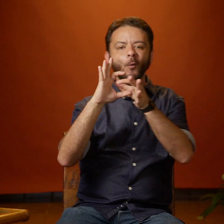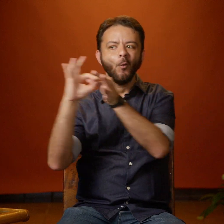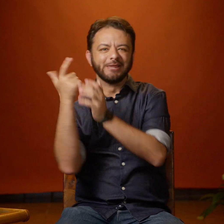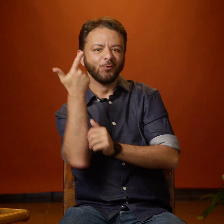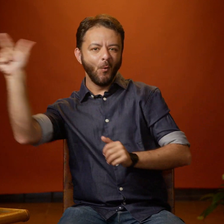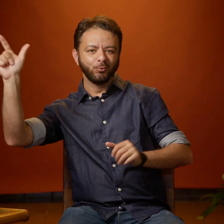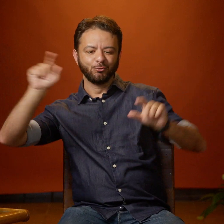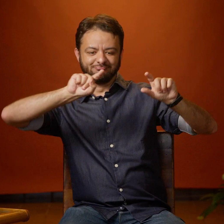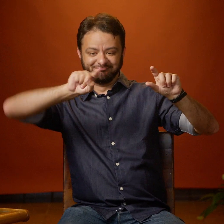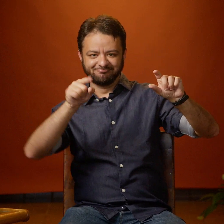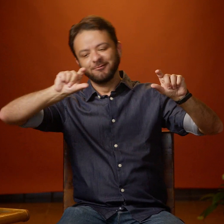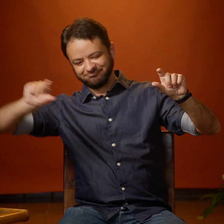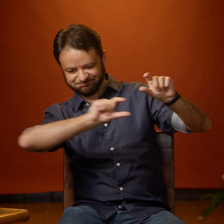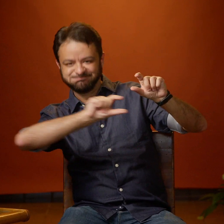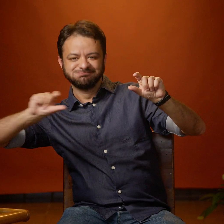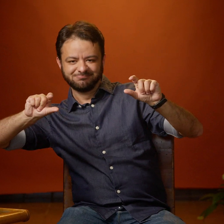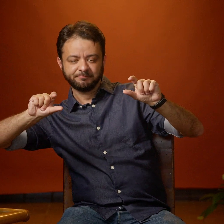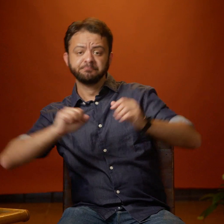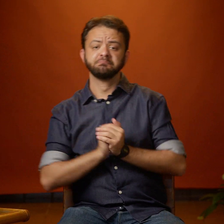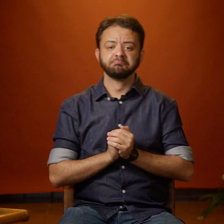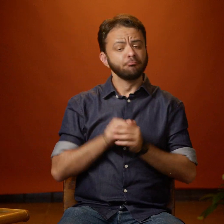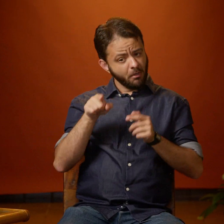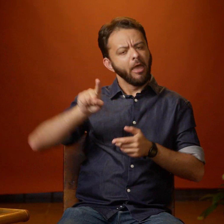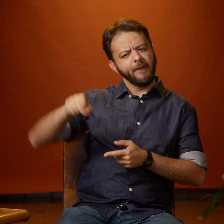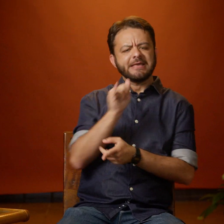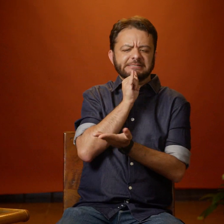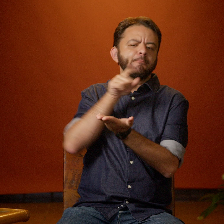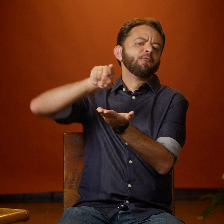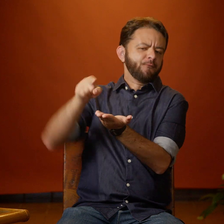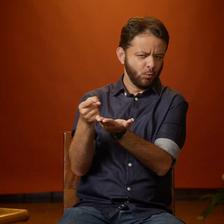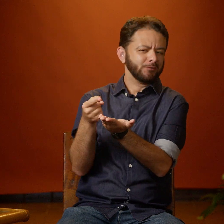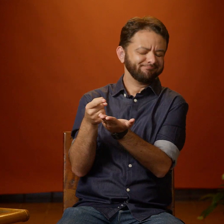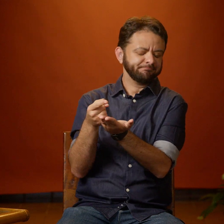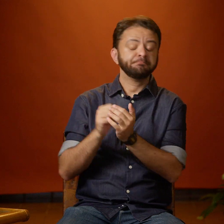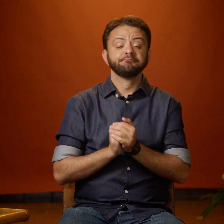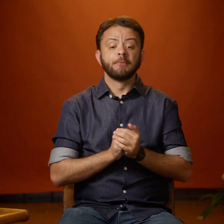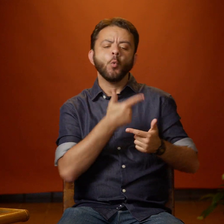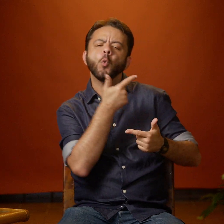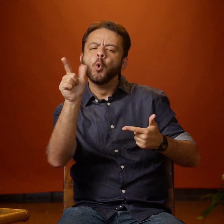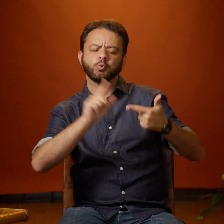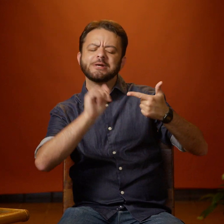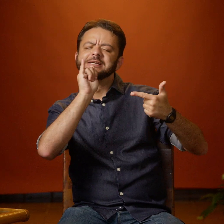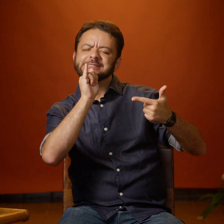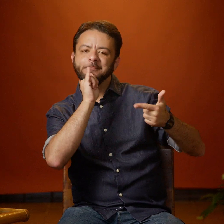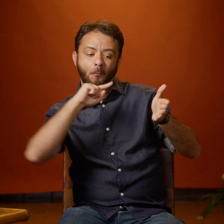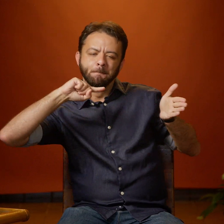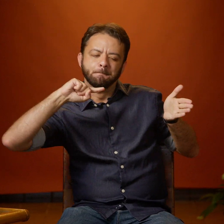Mas ela ainda está no mesmo tema da frase Outro exemplo, Se usamos o ponto final